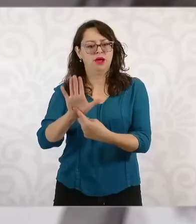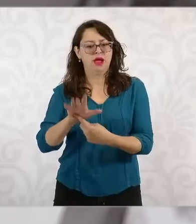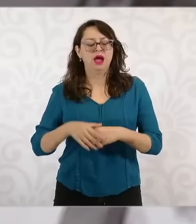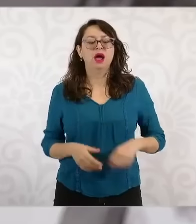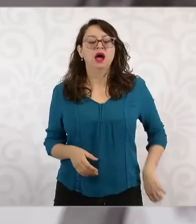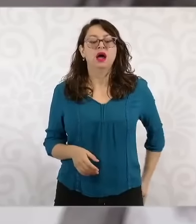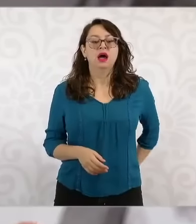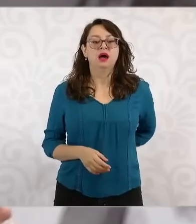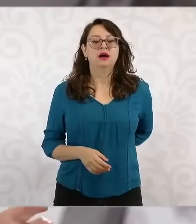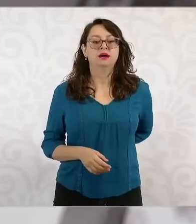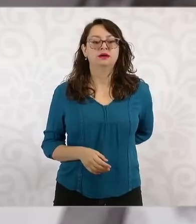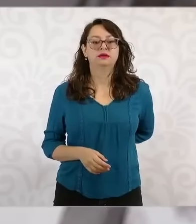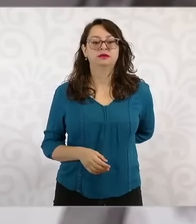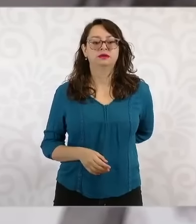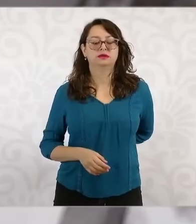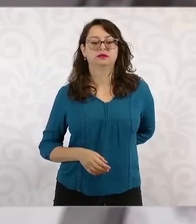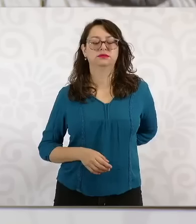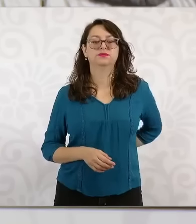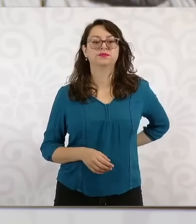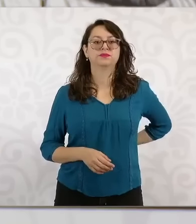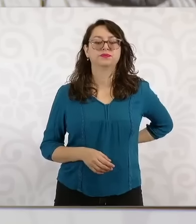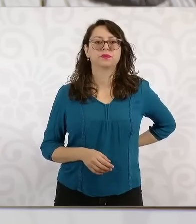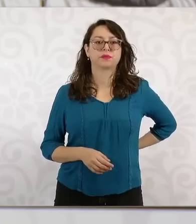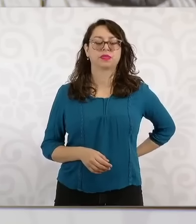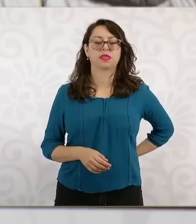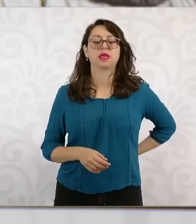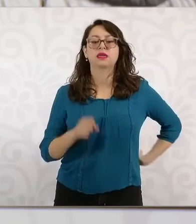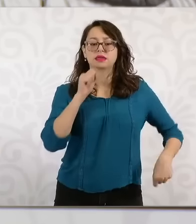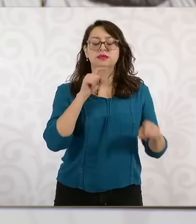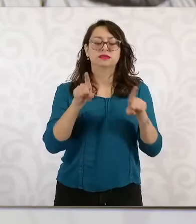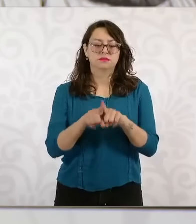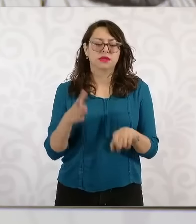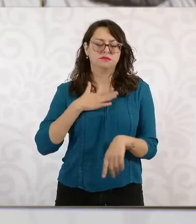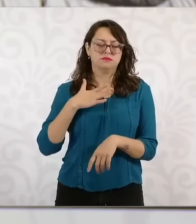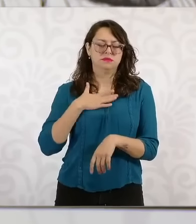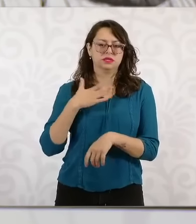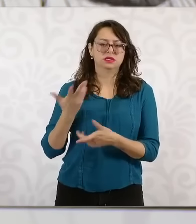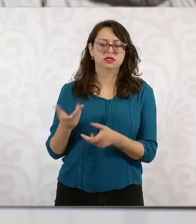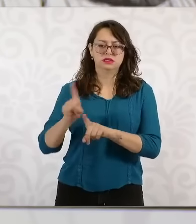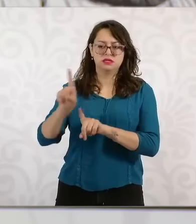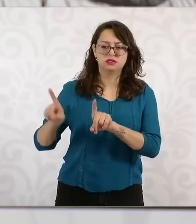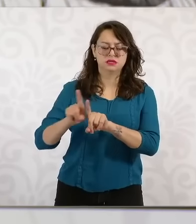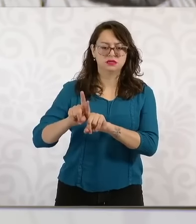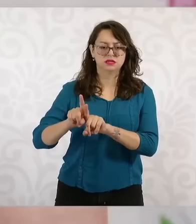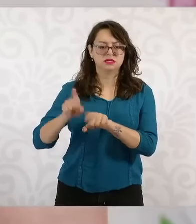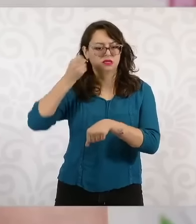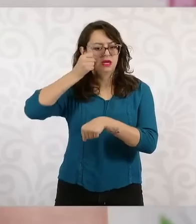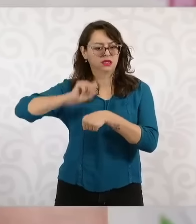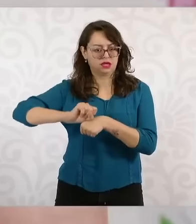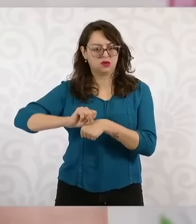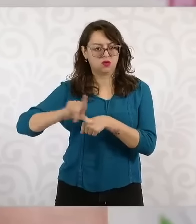particular del gobierno, porque me ayuda en todo. E y entonces metieron a ver cómo estaba esa deuda